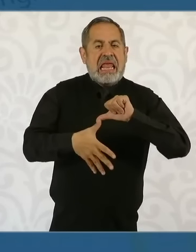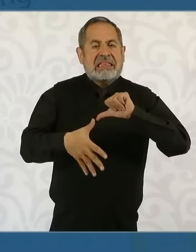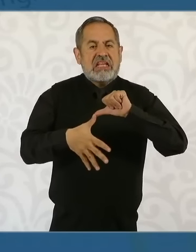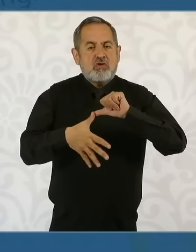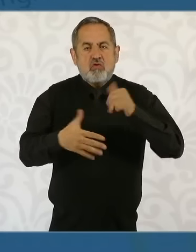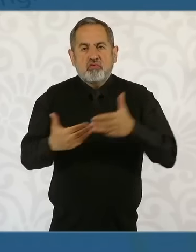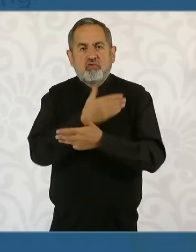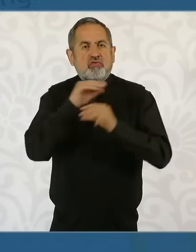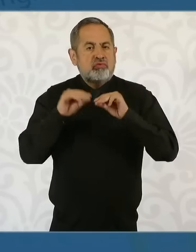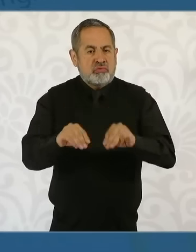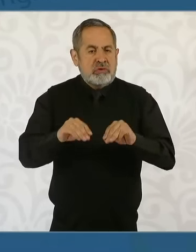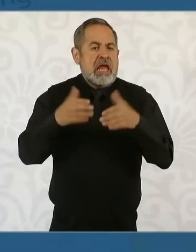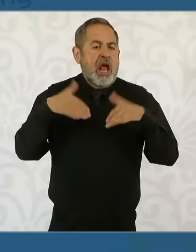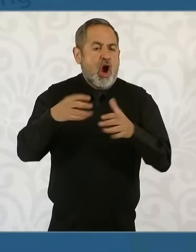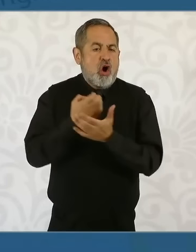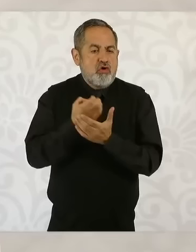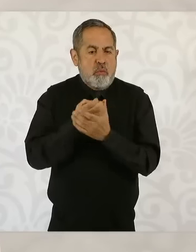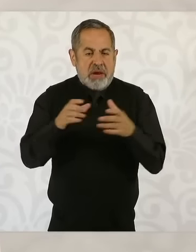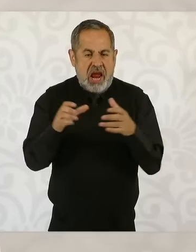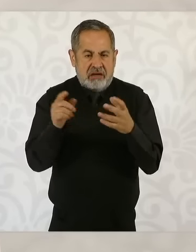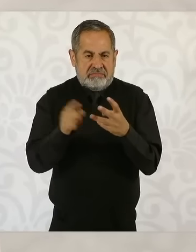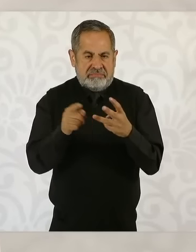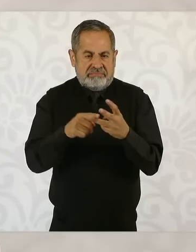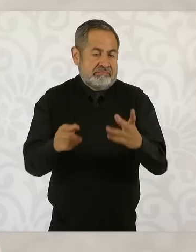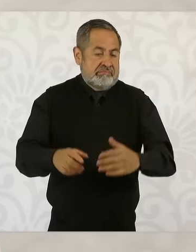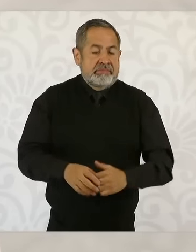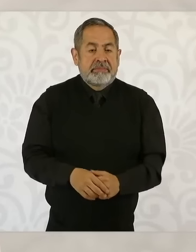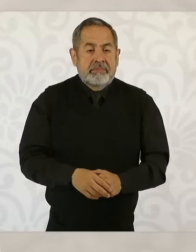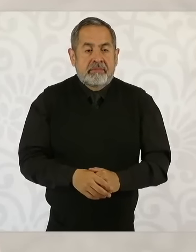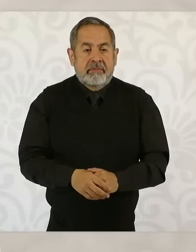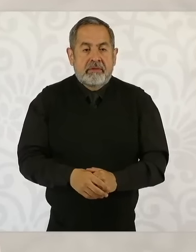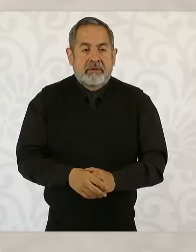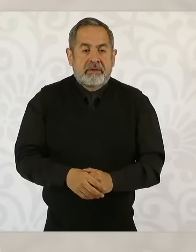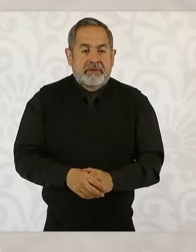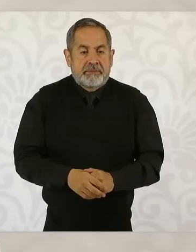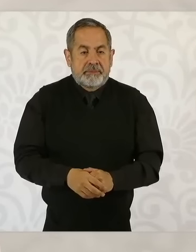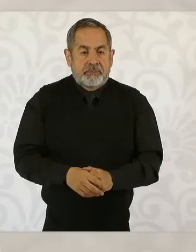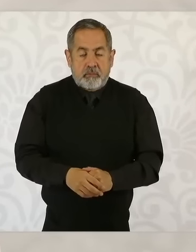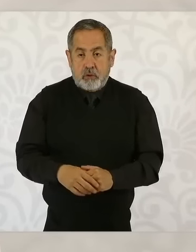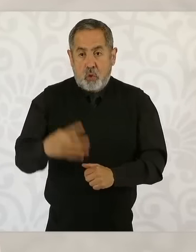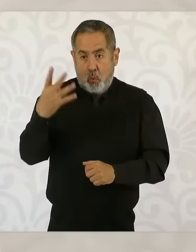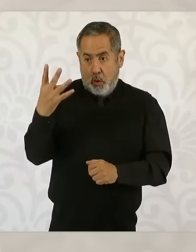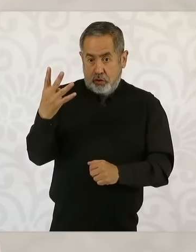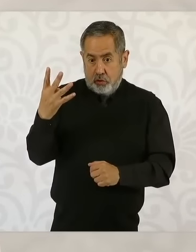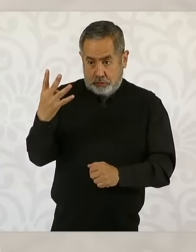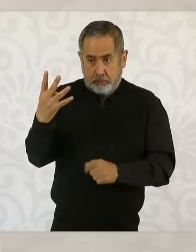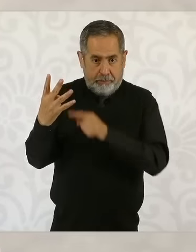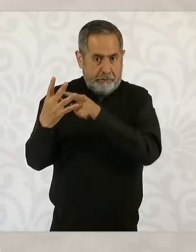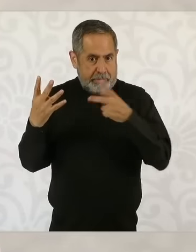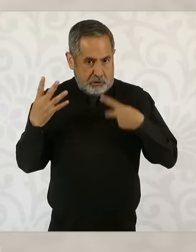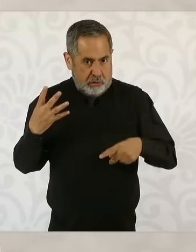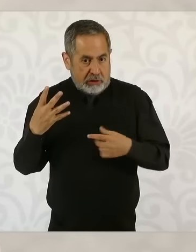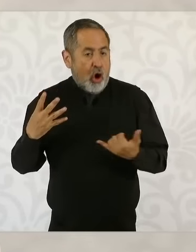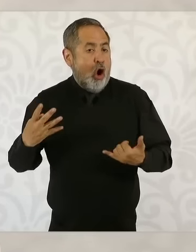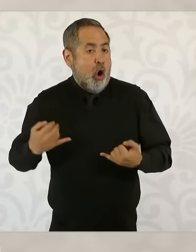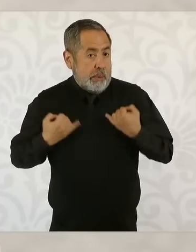fuéramos una economía la siguiente por favor uno de cada cuatro jóvenes en estados unidos hoy es